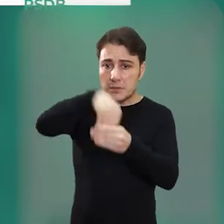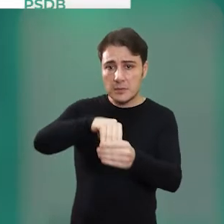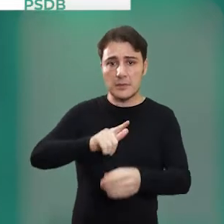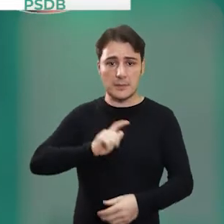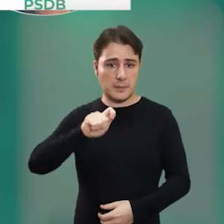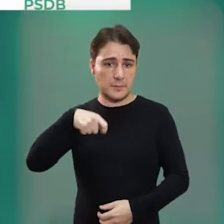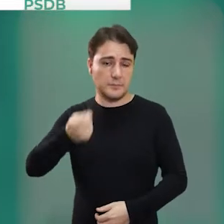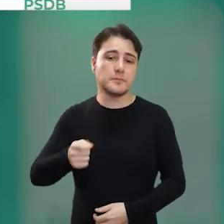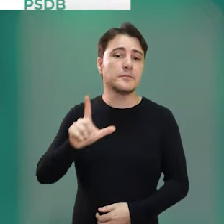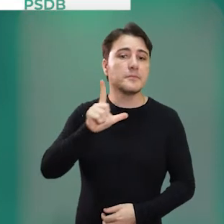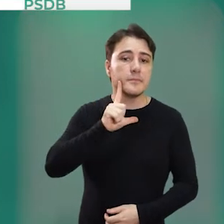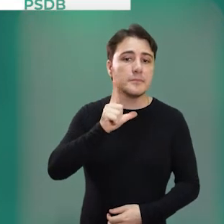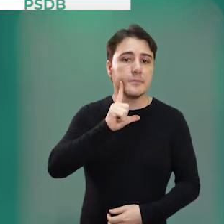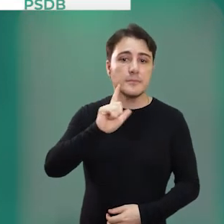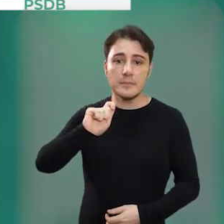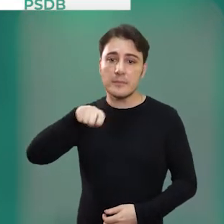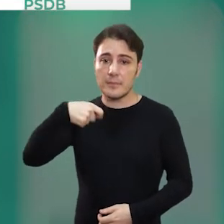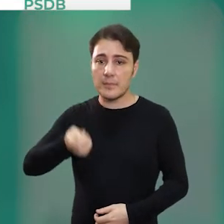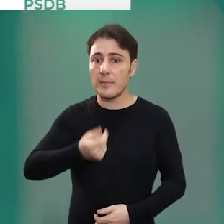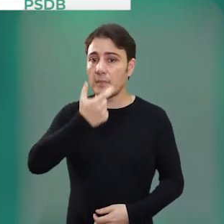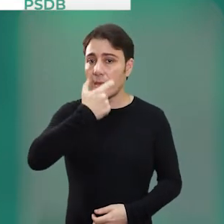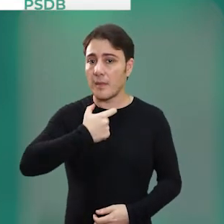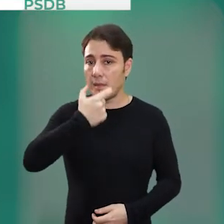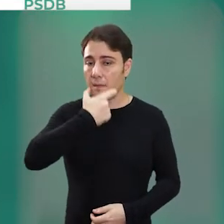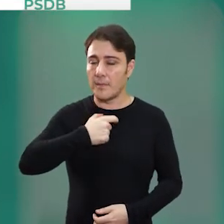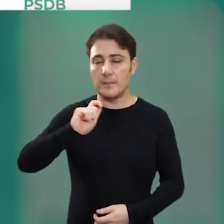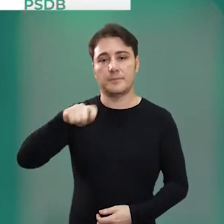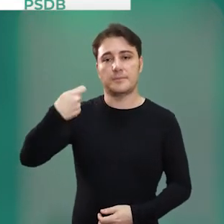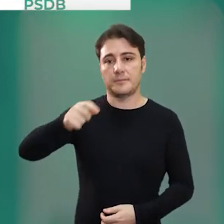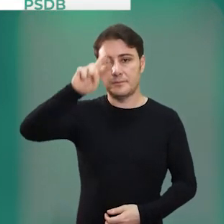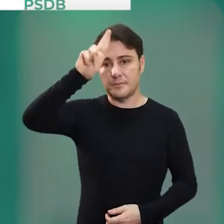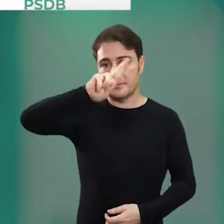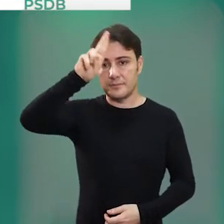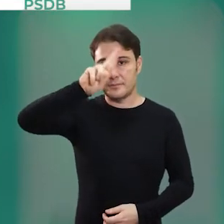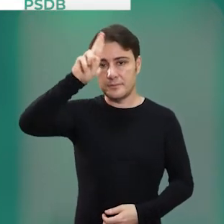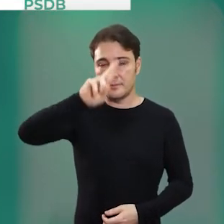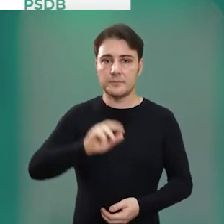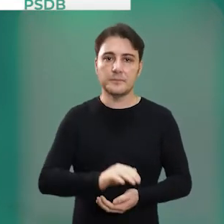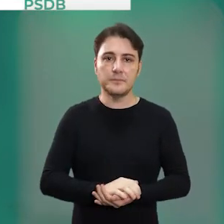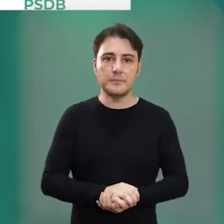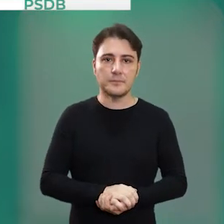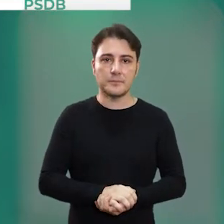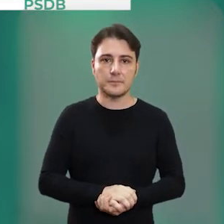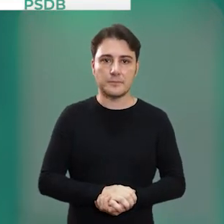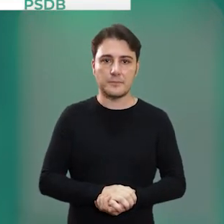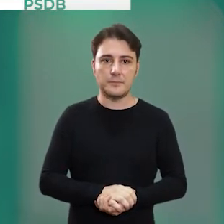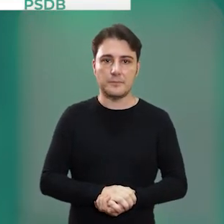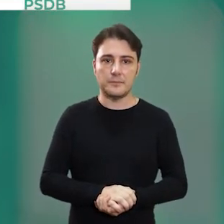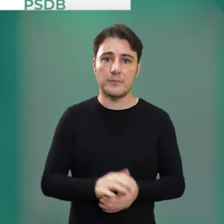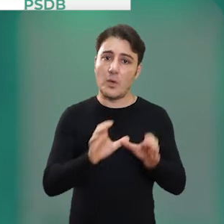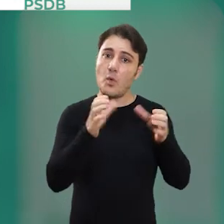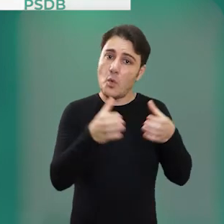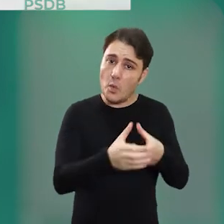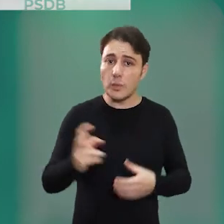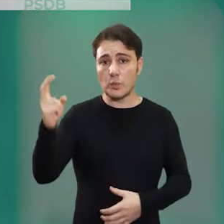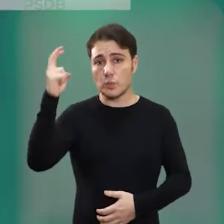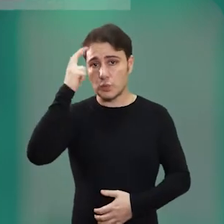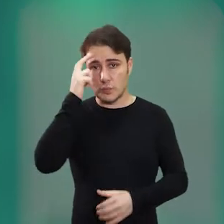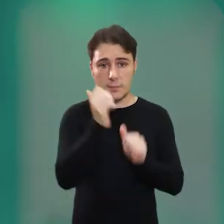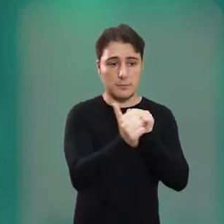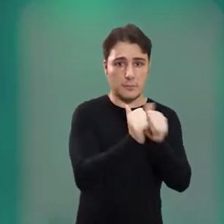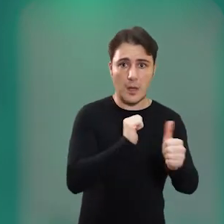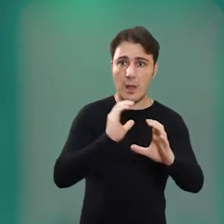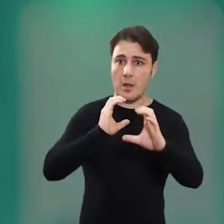habitação e saneamento terá como membros Lucas Grecco, Carlão do Jóia e Rafael de Angeli. Por